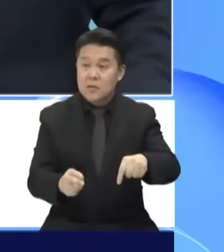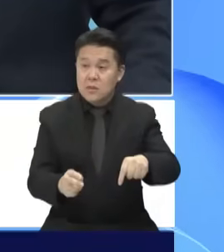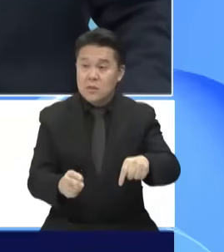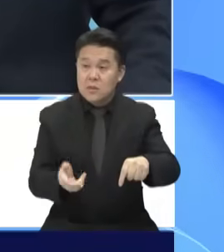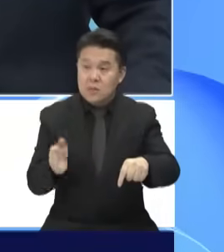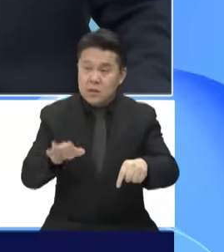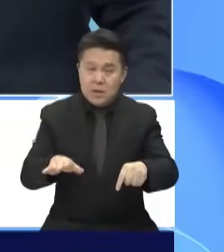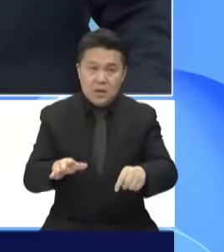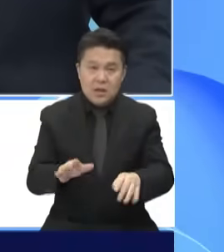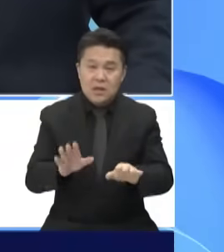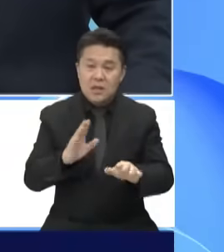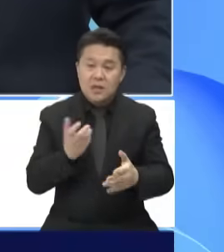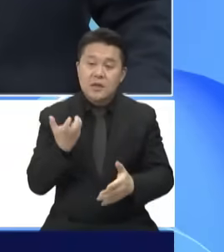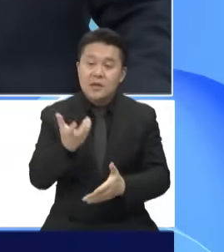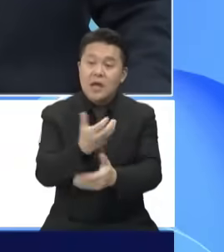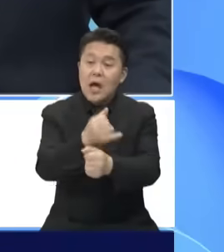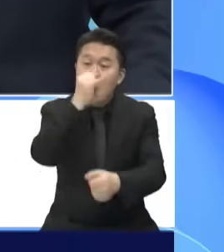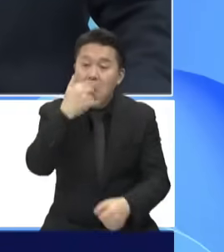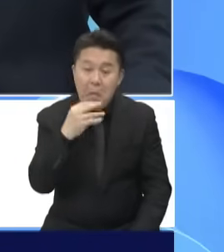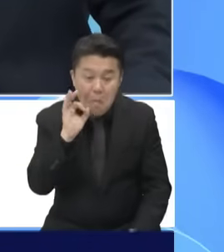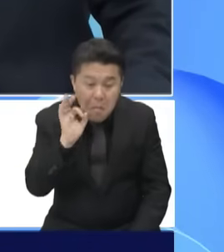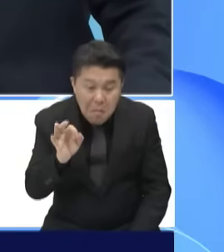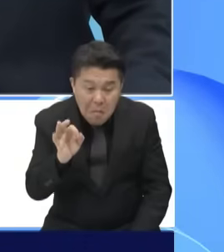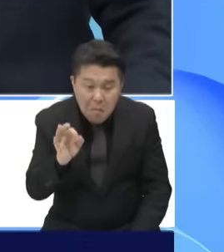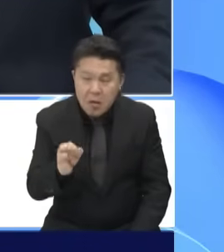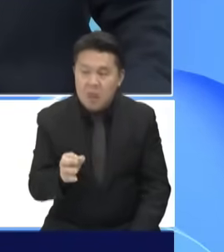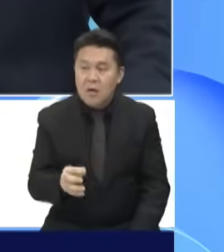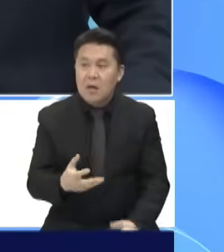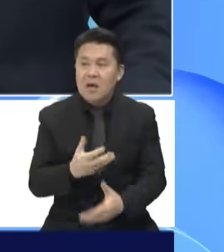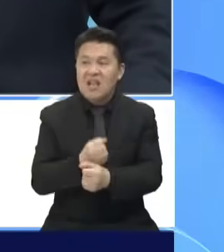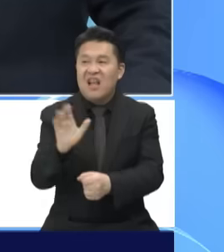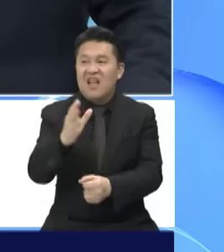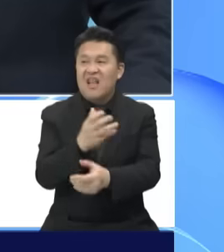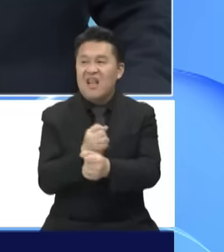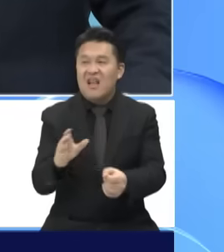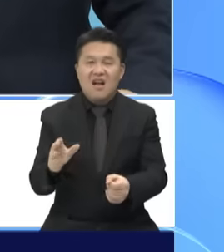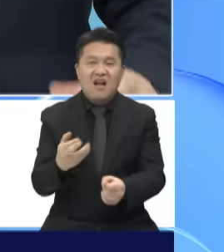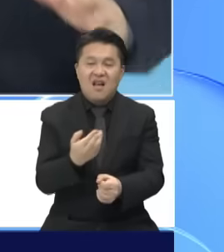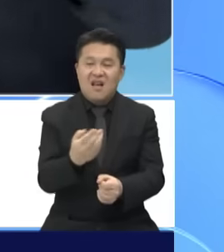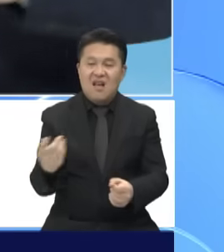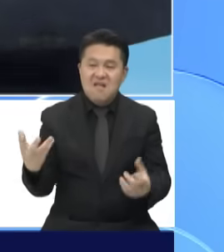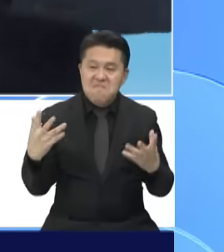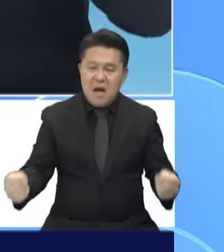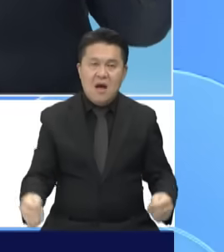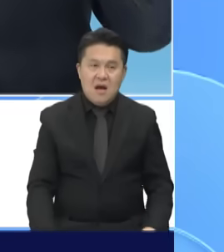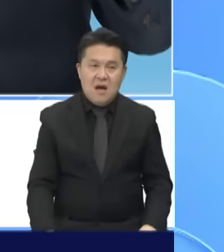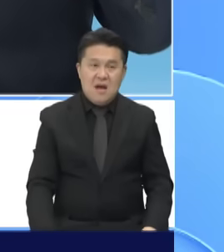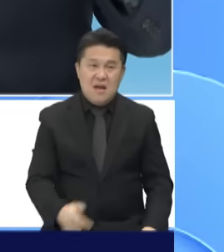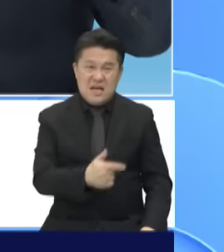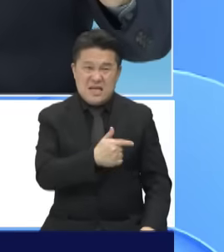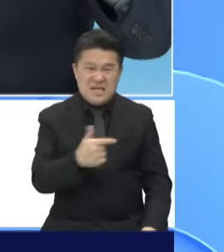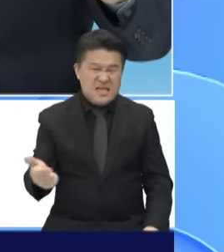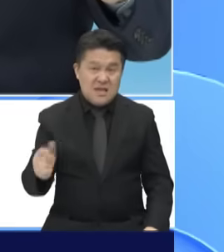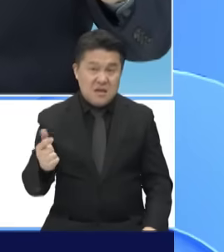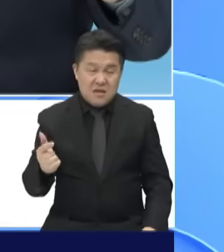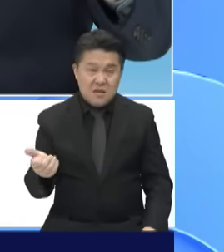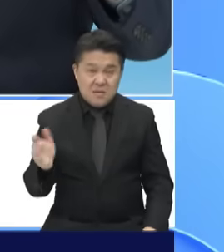아파트들도 막상 입주계약을 할 때 보면 지금 미분양이 상당폭, 뭐 여기가 대단히